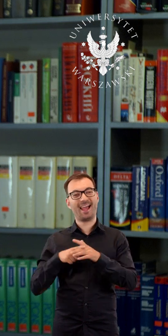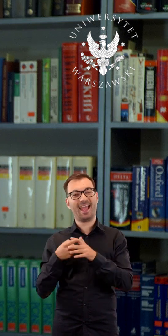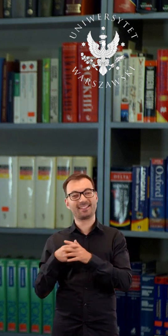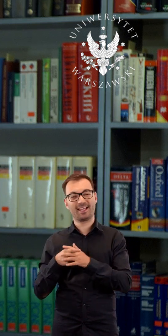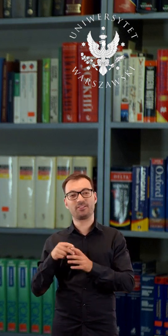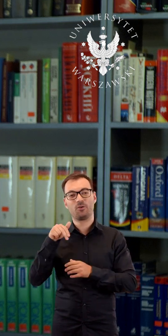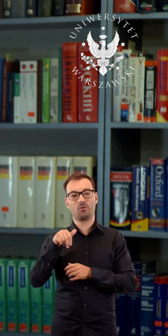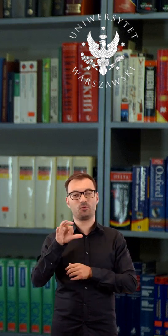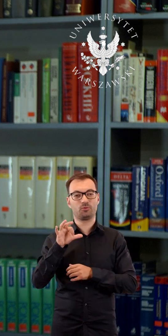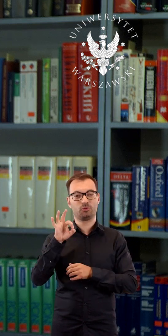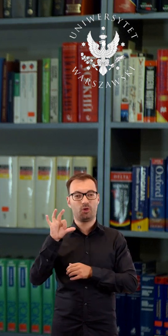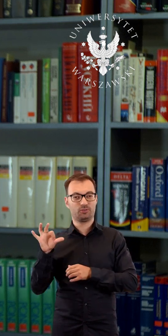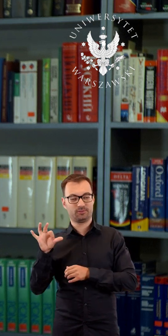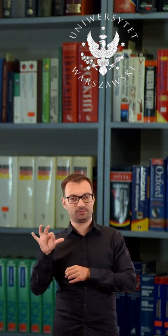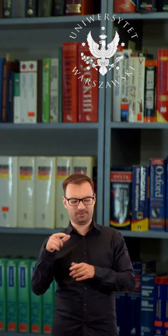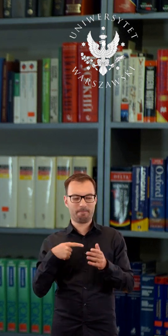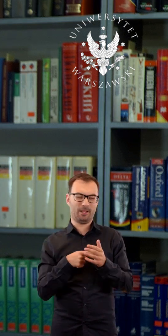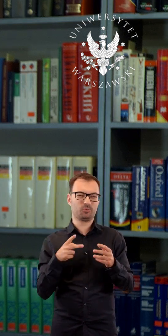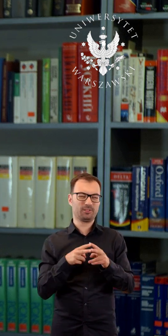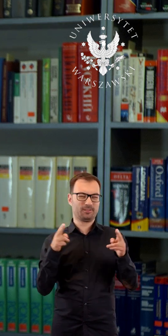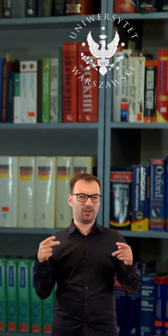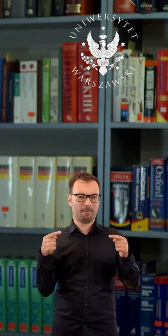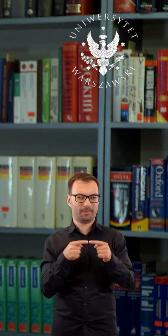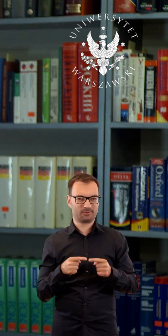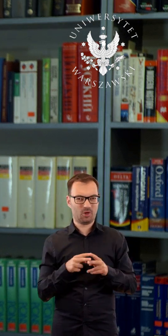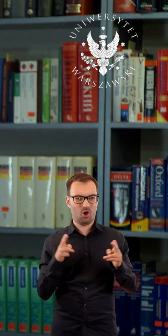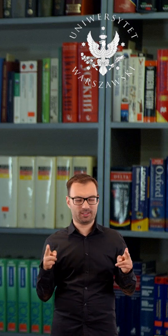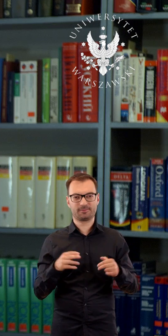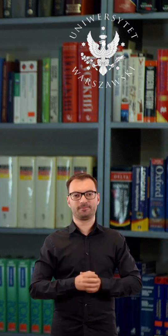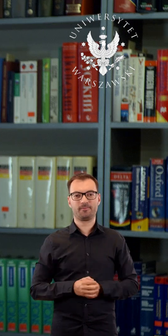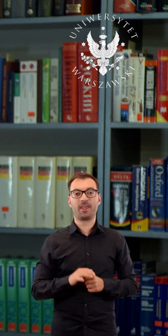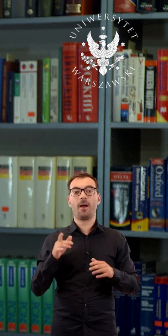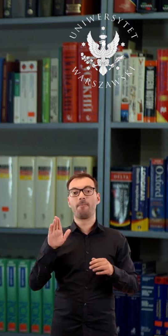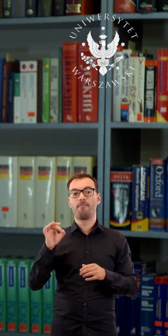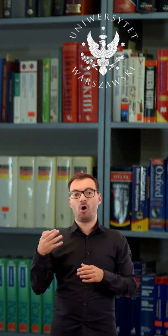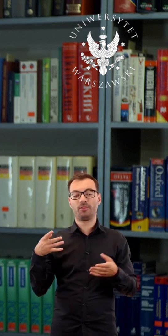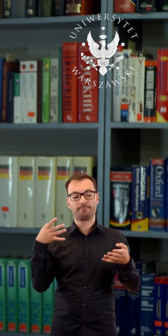na egzaminy w konkretnej turze rejestracyjnej. Po zweryfikowaniu wniosków przez BON i przekazaniu ich